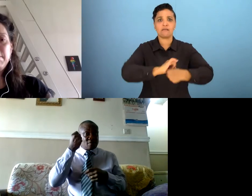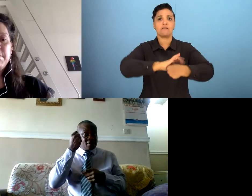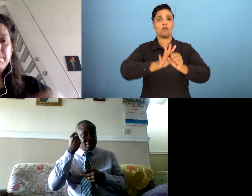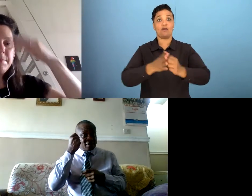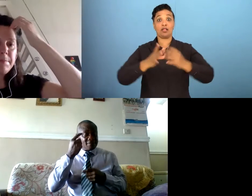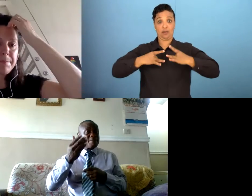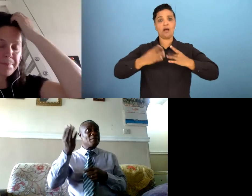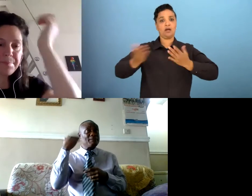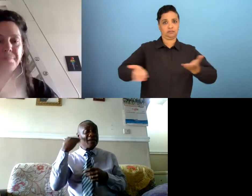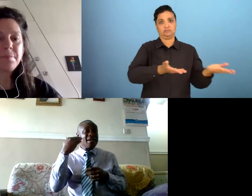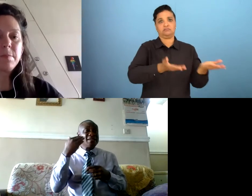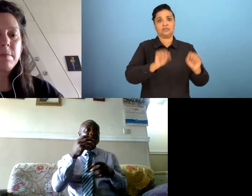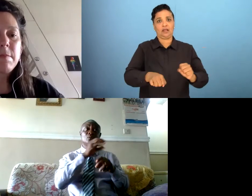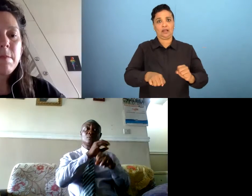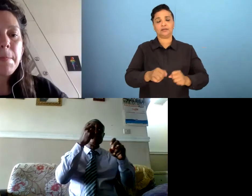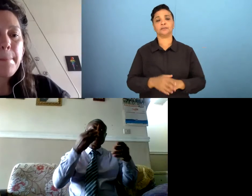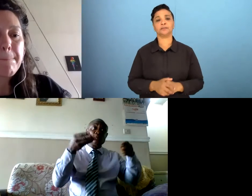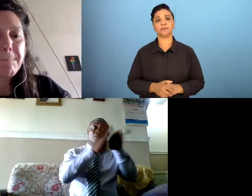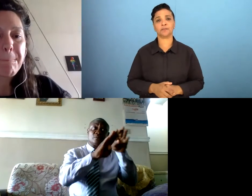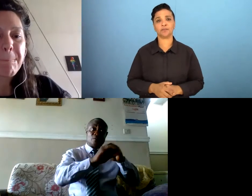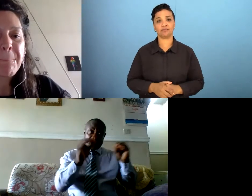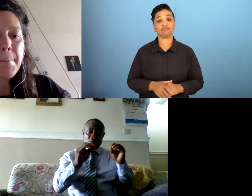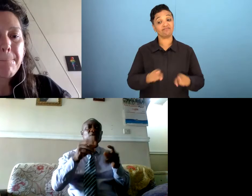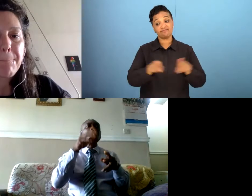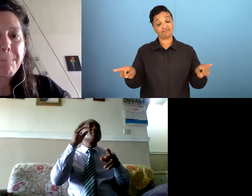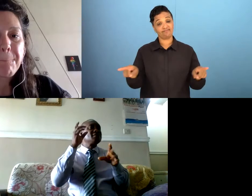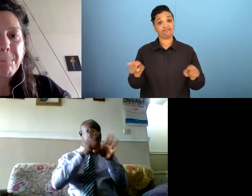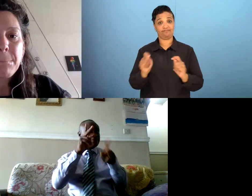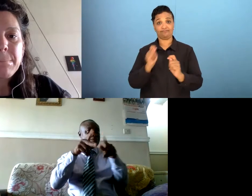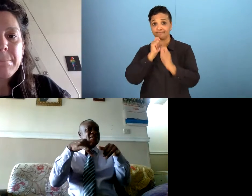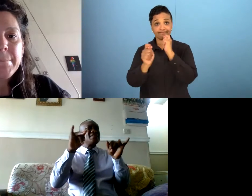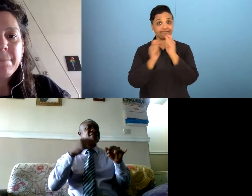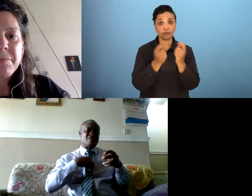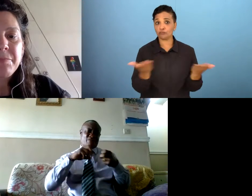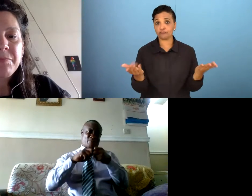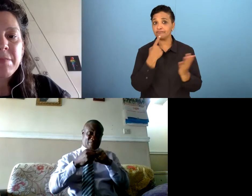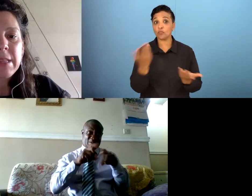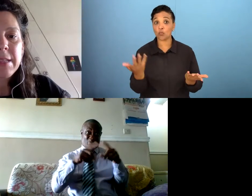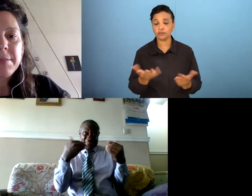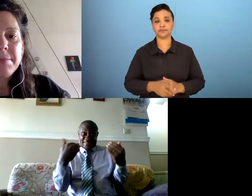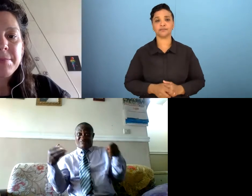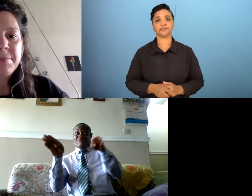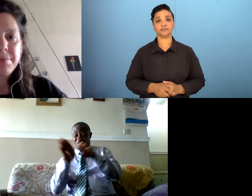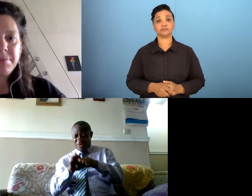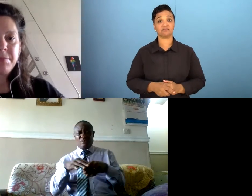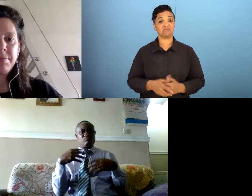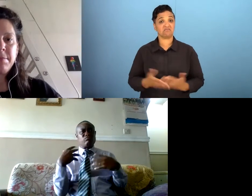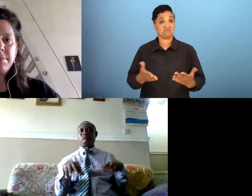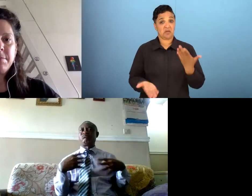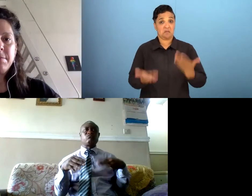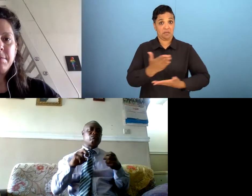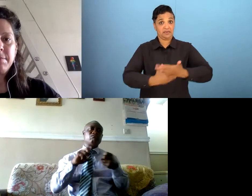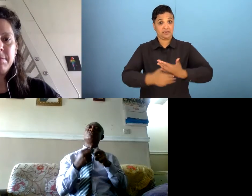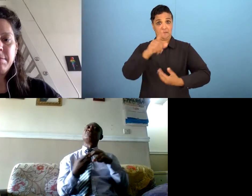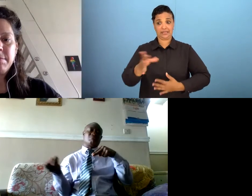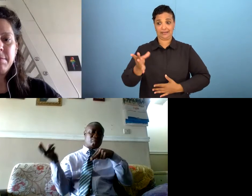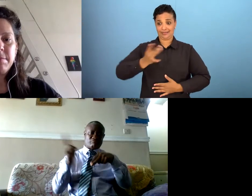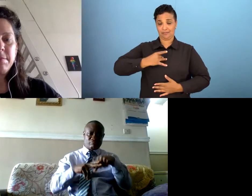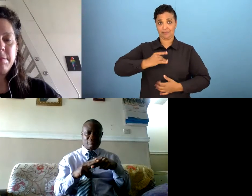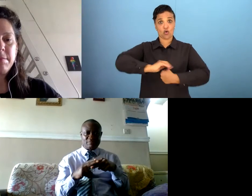el tratamiento de los casos de COVID-19.